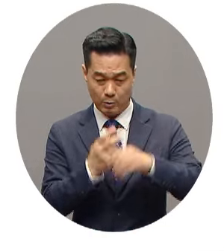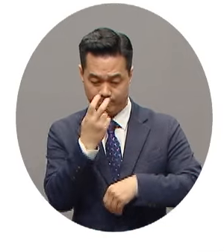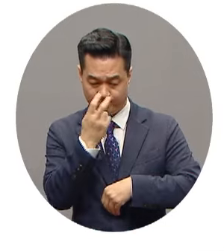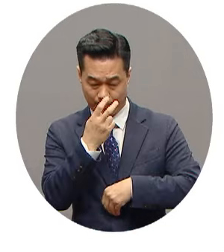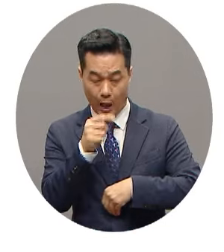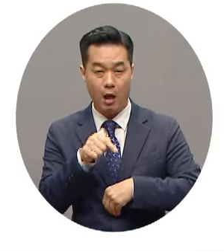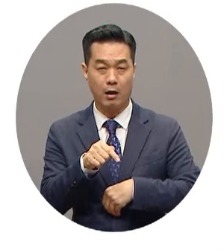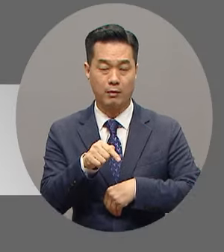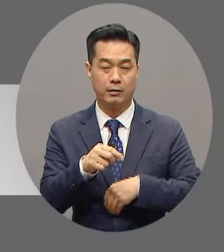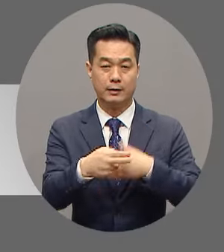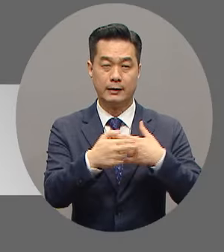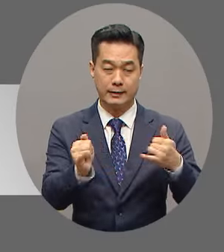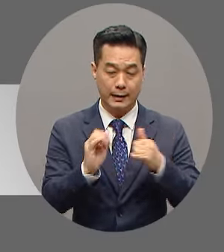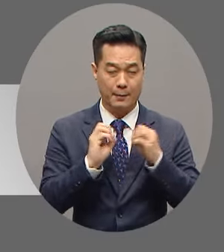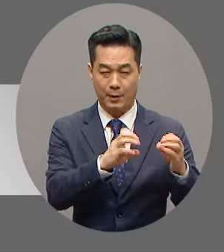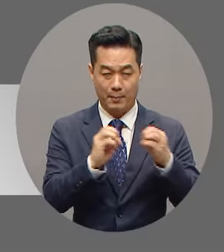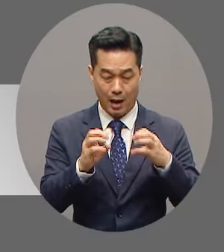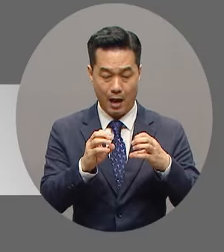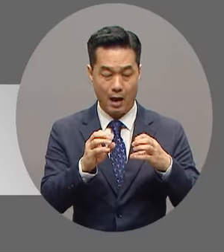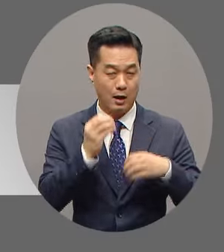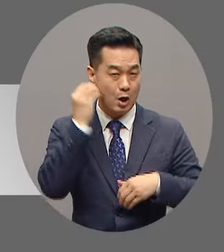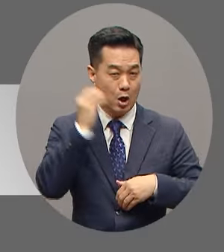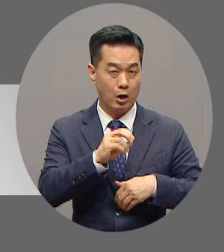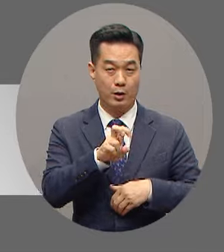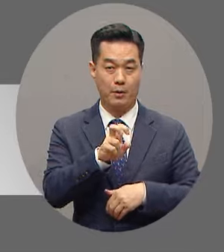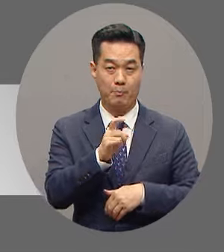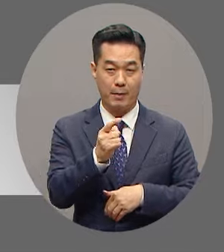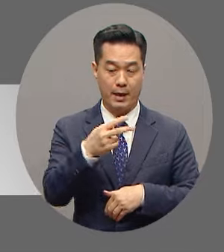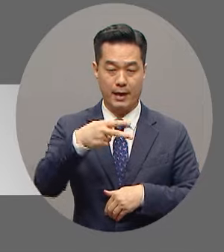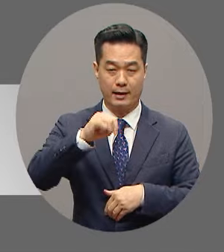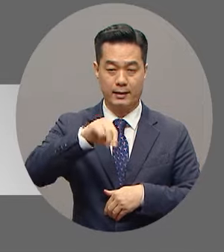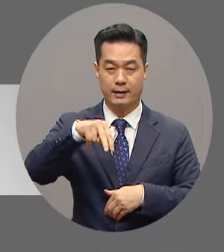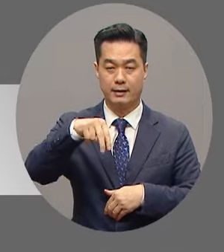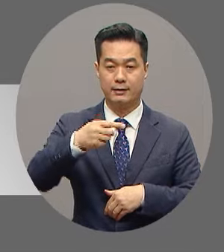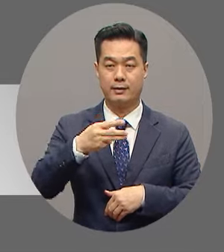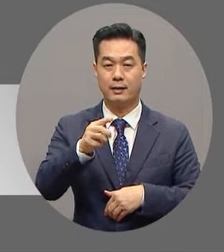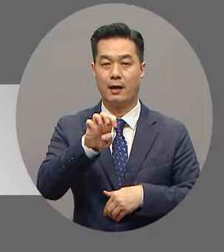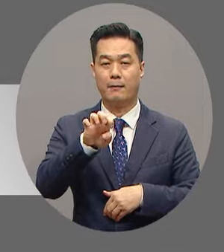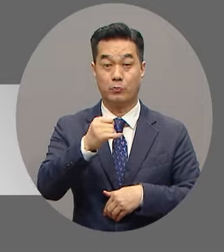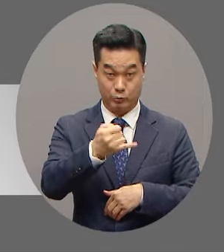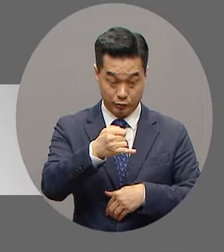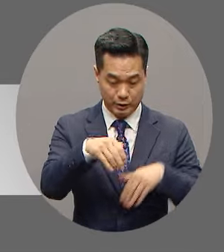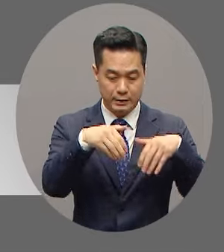서울경찰청 사이버범죄사처는 의사와의대생이 이용하는 온라인 커뮤니티